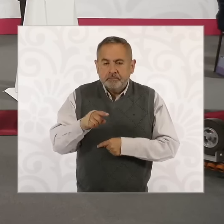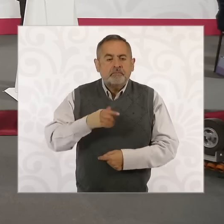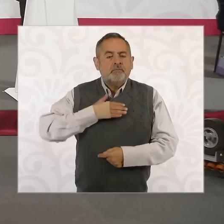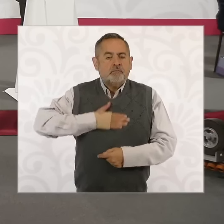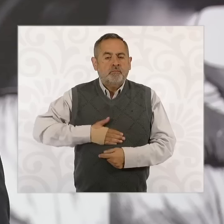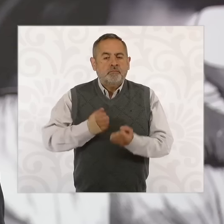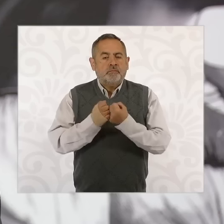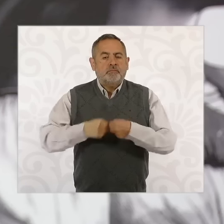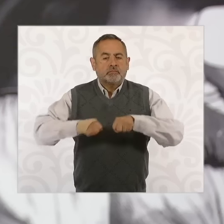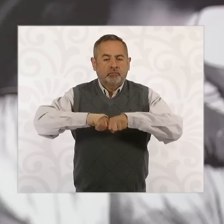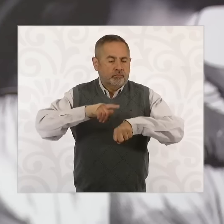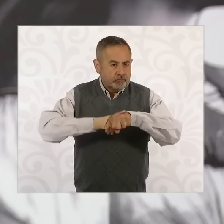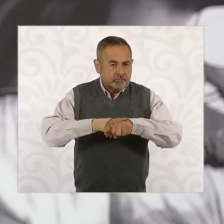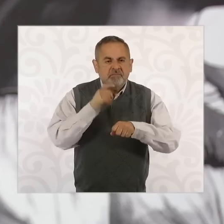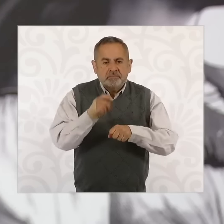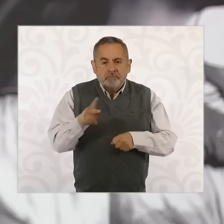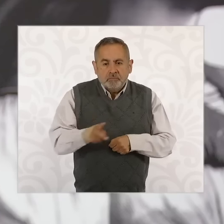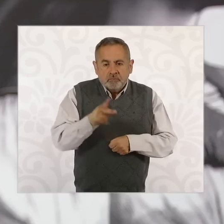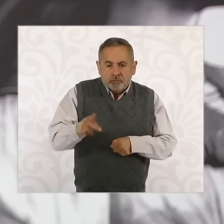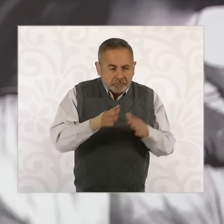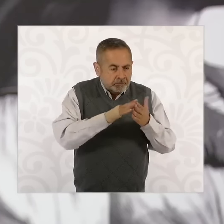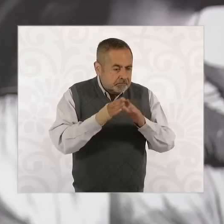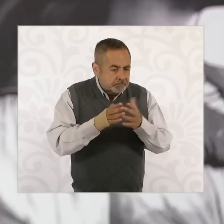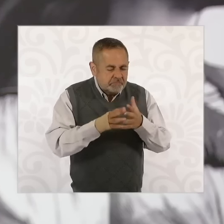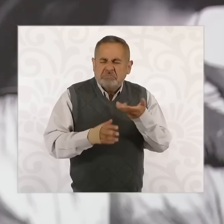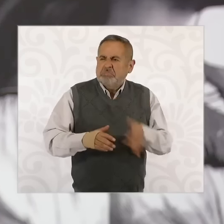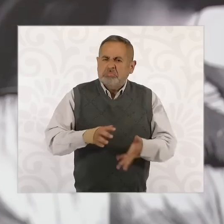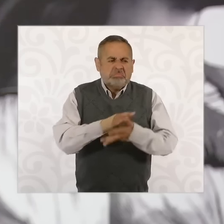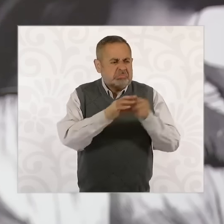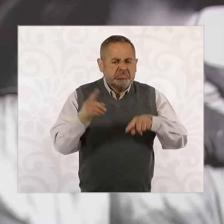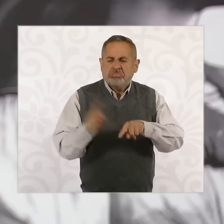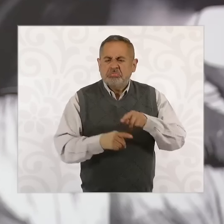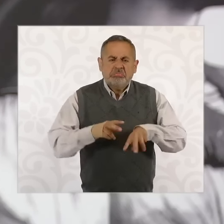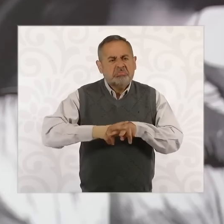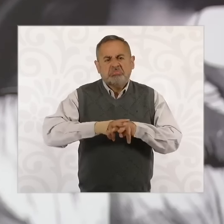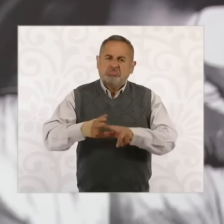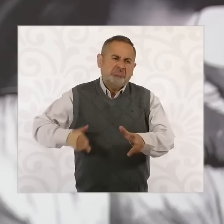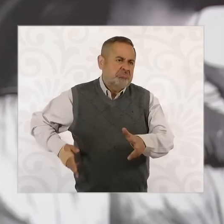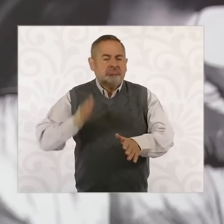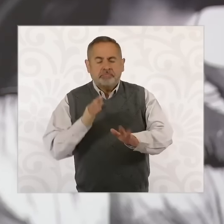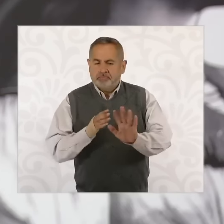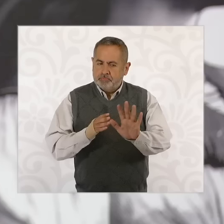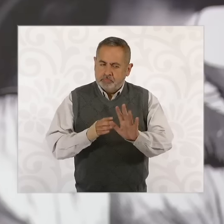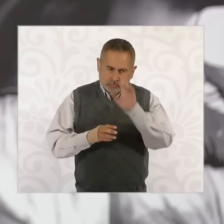la liberación de todo este derecho de vía. Y es por ello que también participan en este proceso de